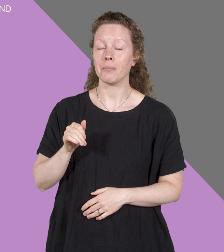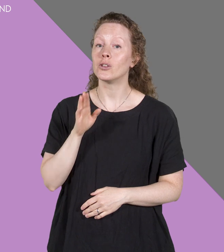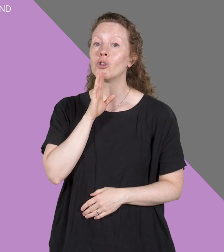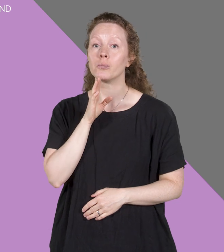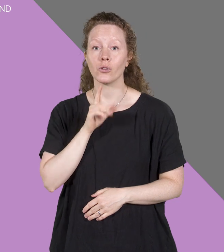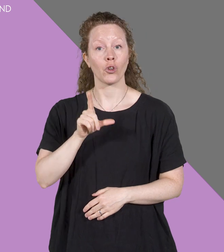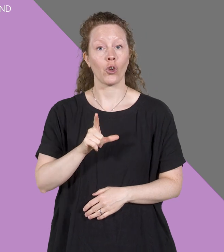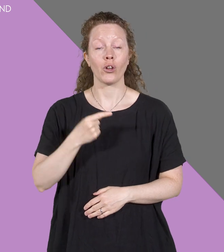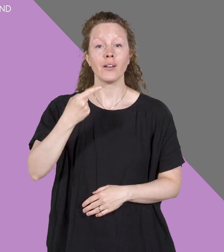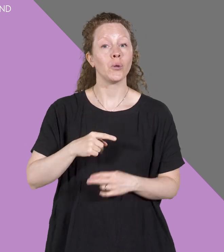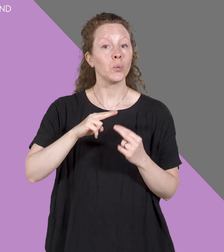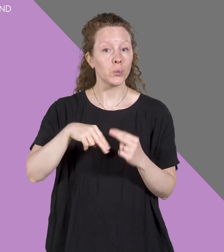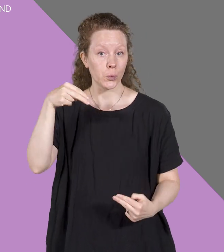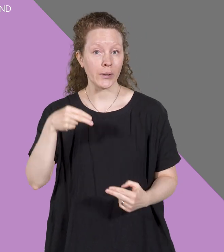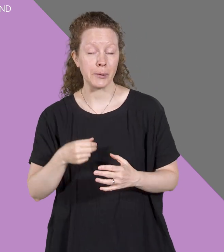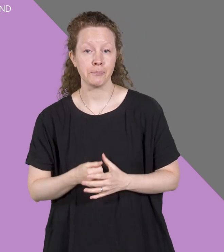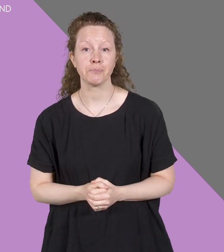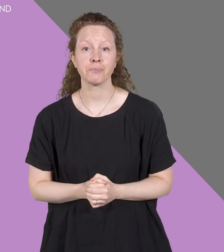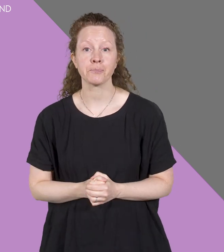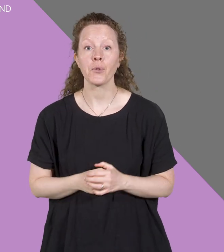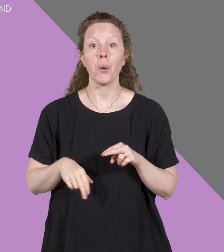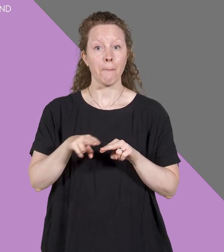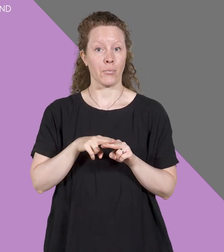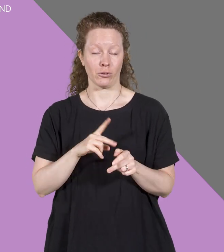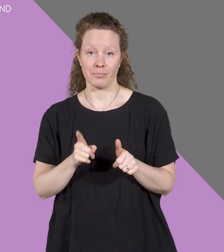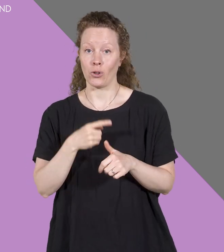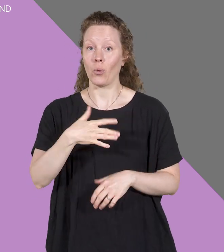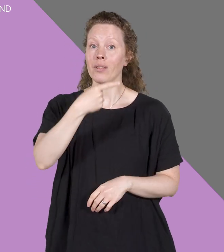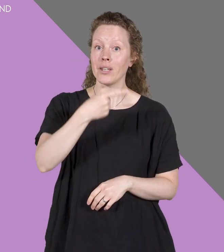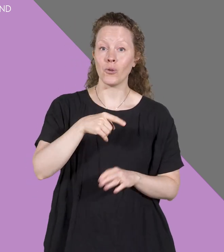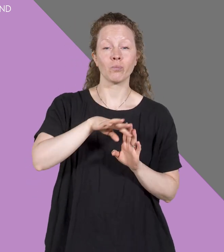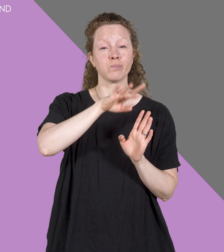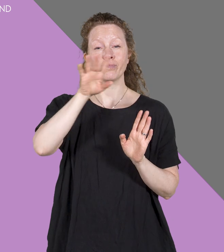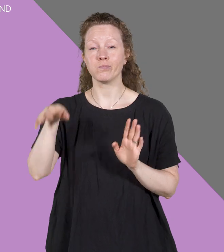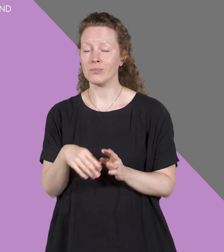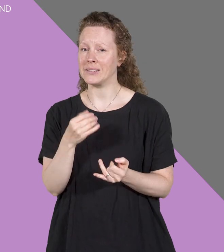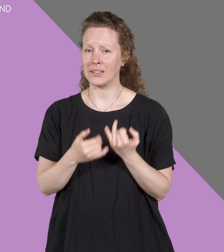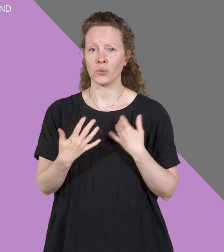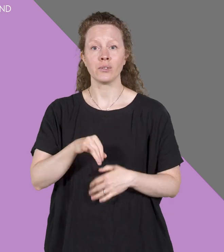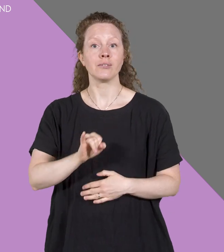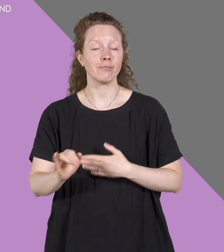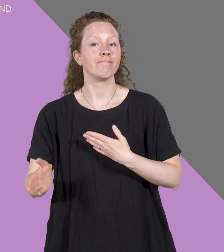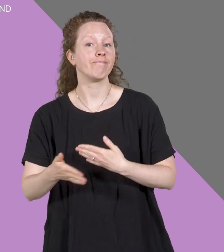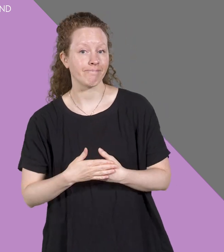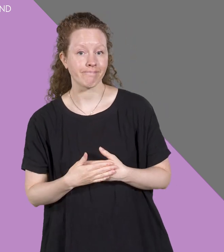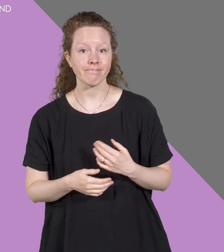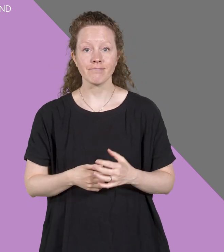i Jakobstad lördagen den 10.6.2023. Mötet inleds klockan 10.00 och avslutas senast klockan 18.00.